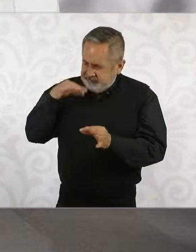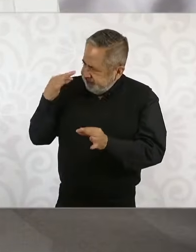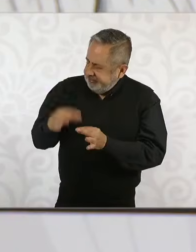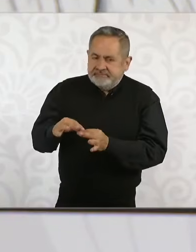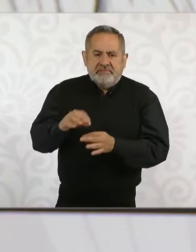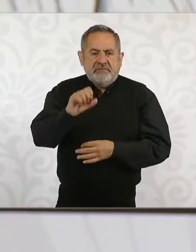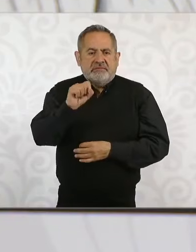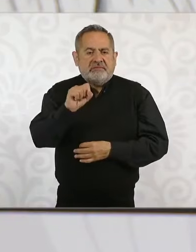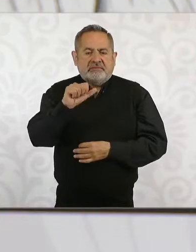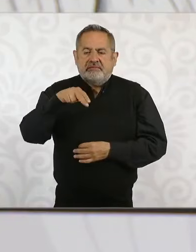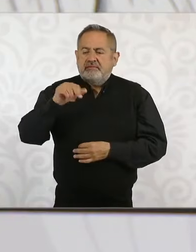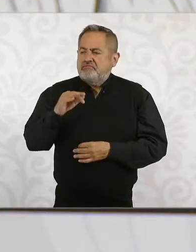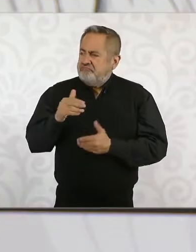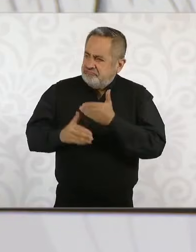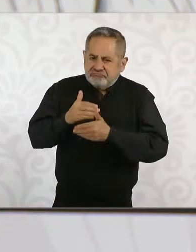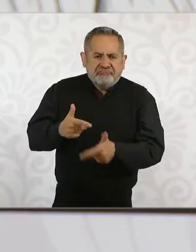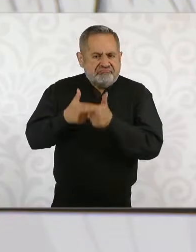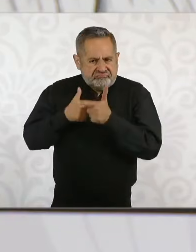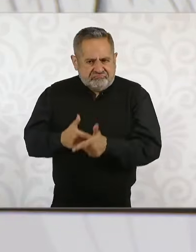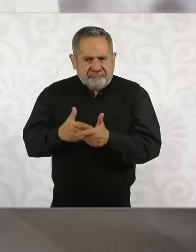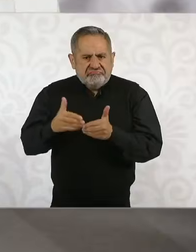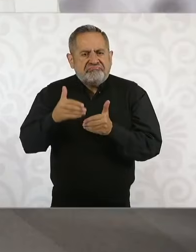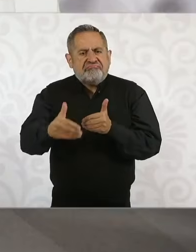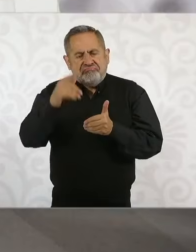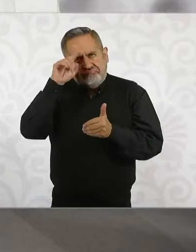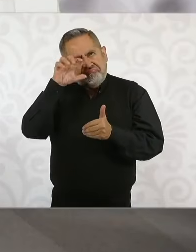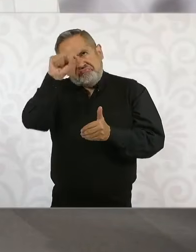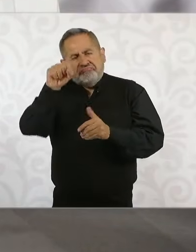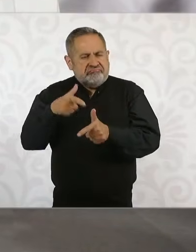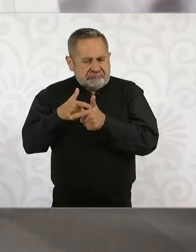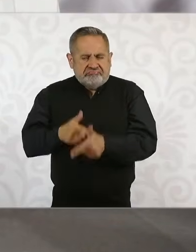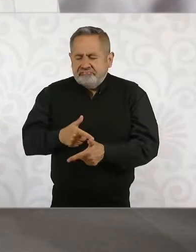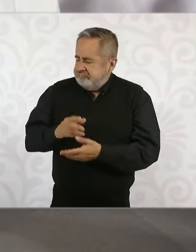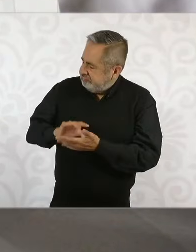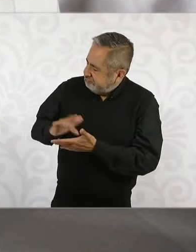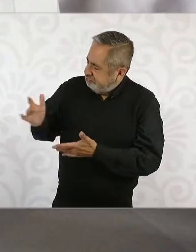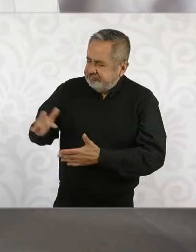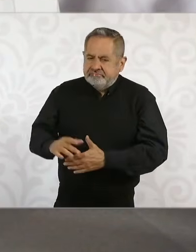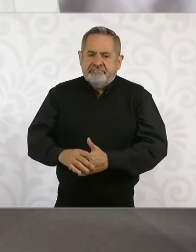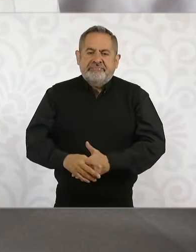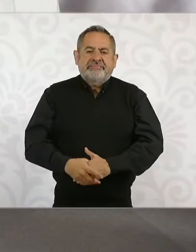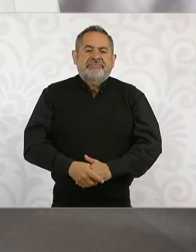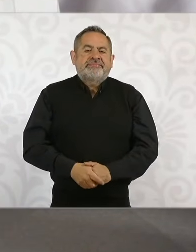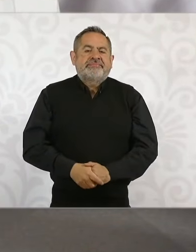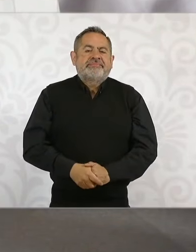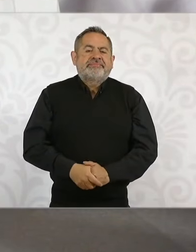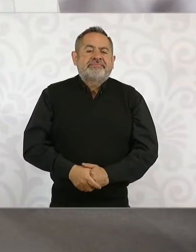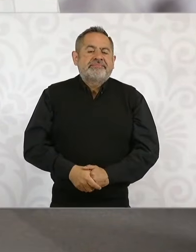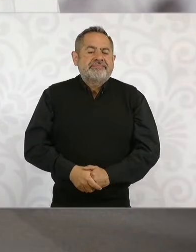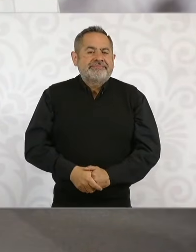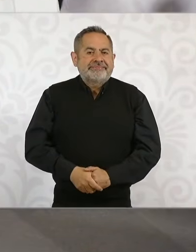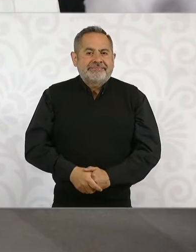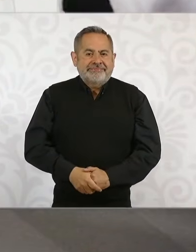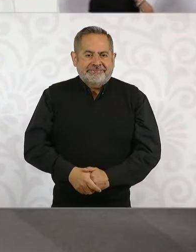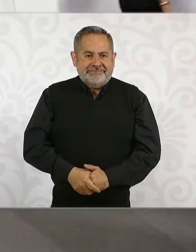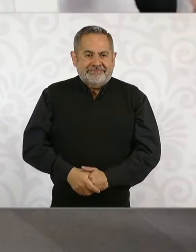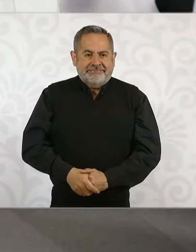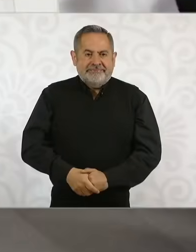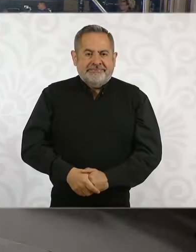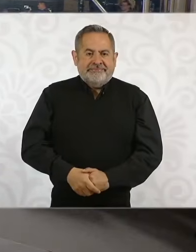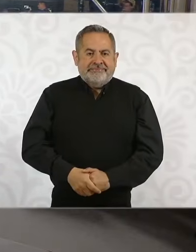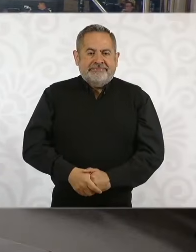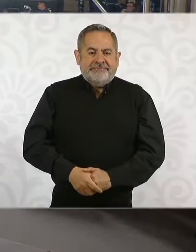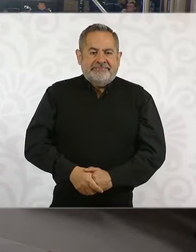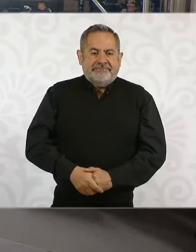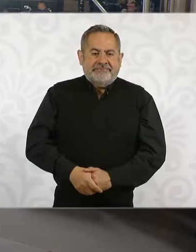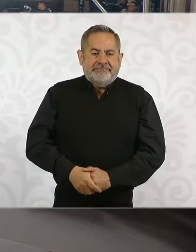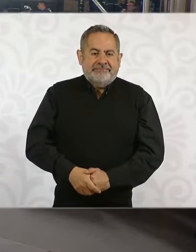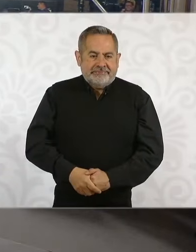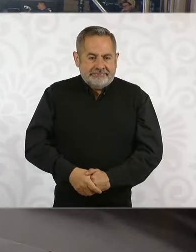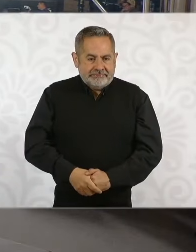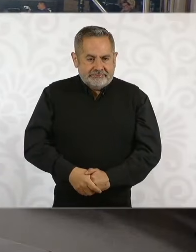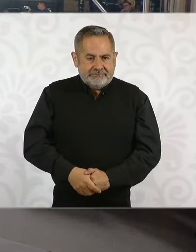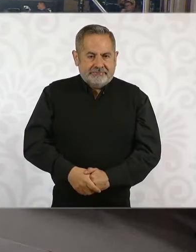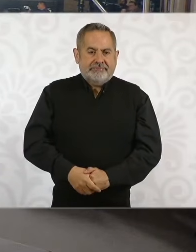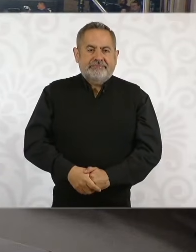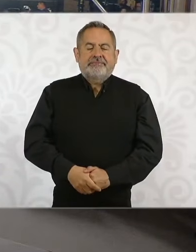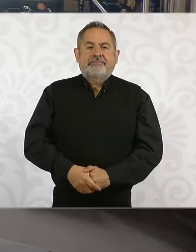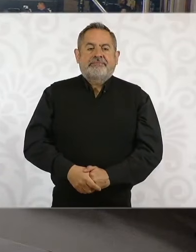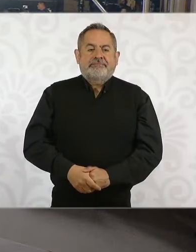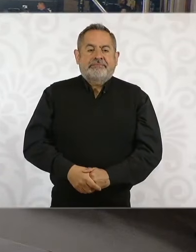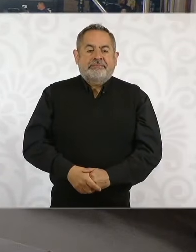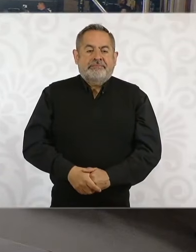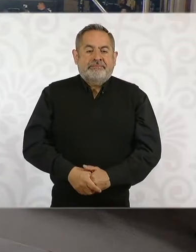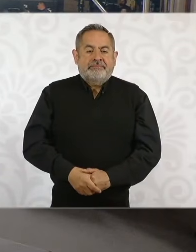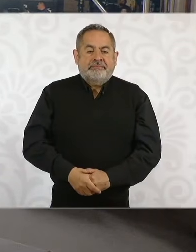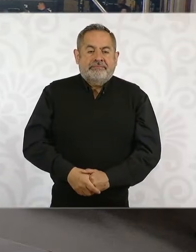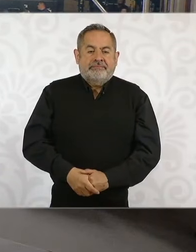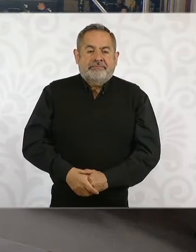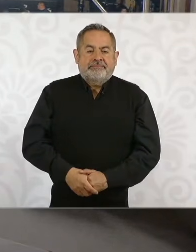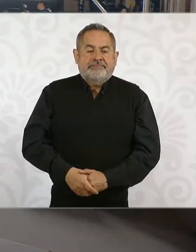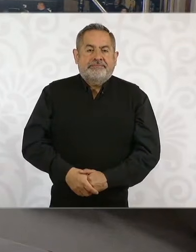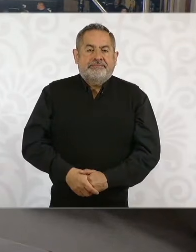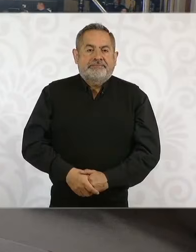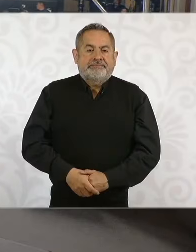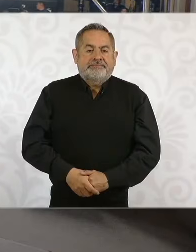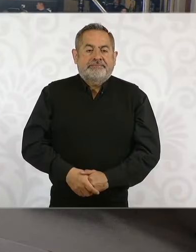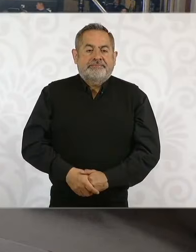los siguientes pasos y alcanzar sus objetivos. Muchísimas gracias. Muchas gracias. Gracias.